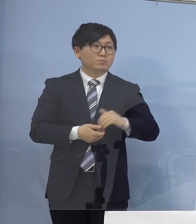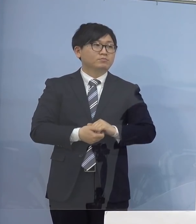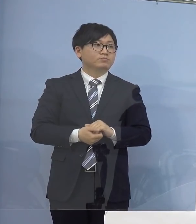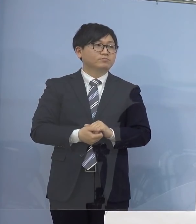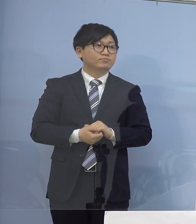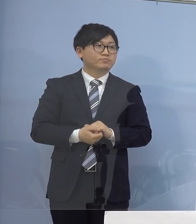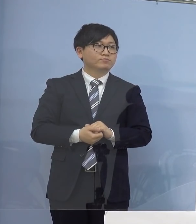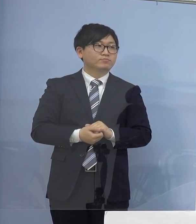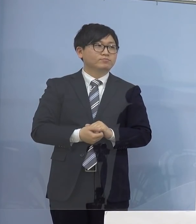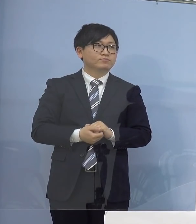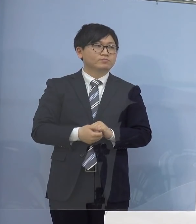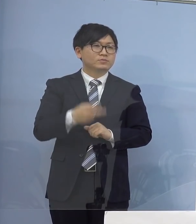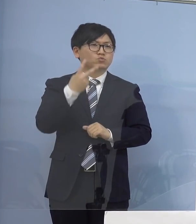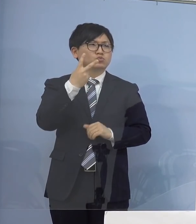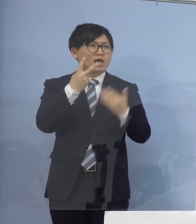（朝日新聞社） 2点確認させて下さい